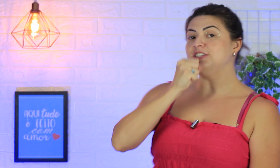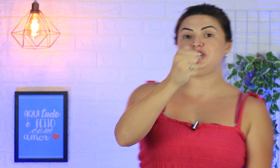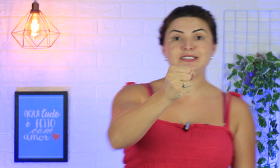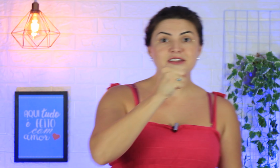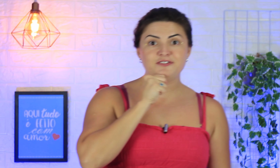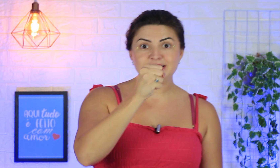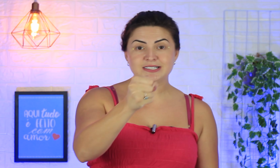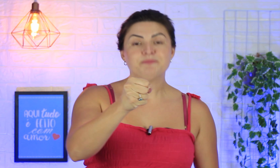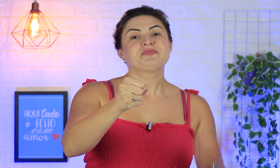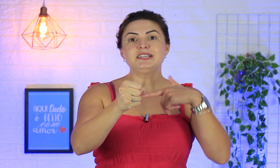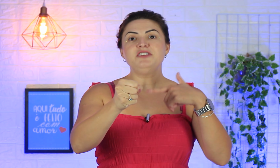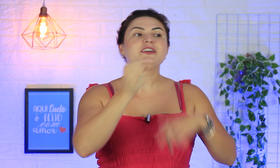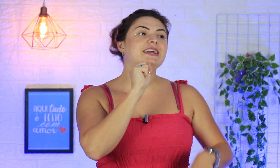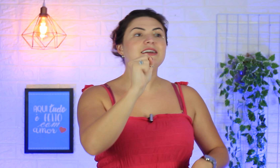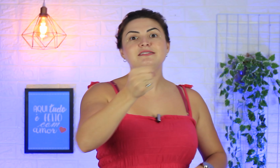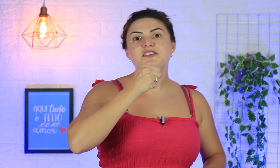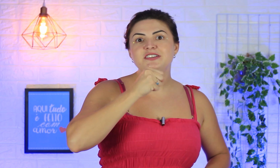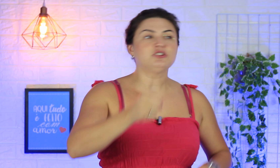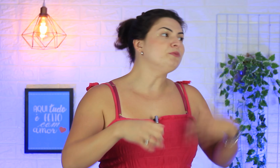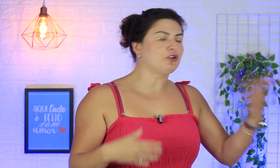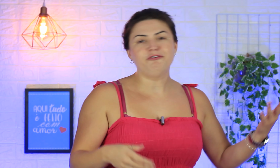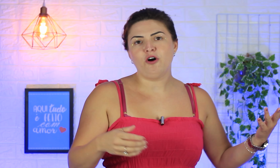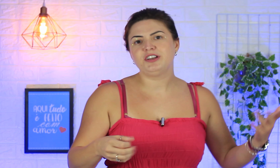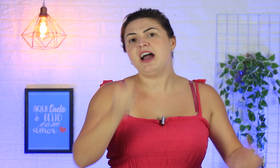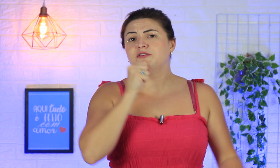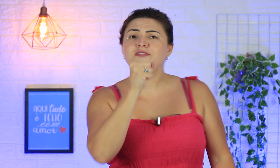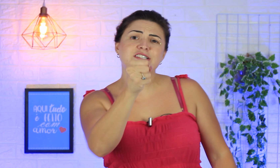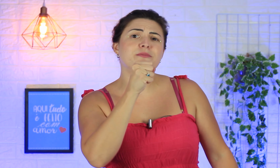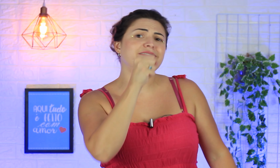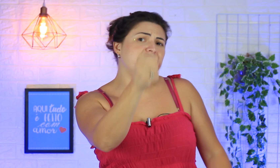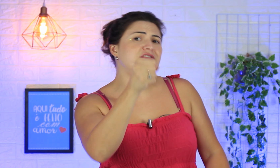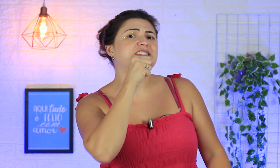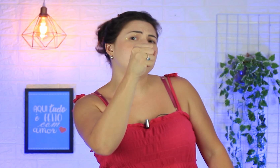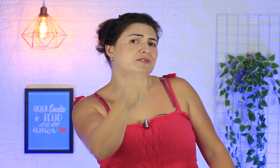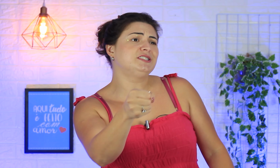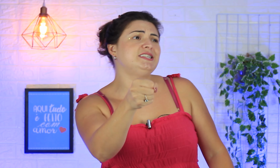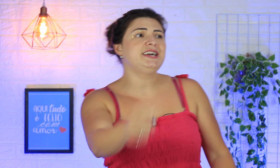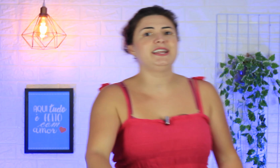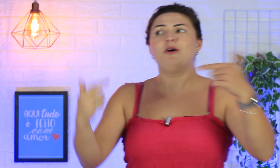aqui de entrevista significa aquela entrevista do microfone Ah eu vou fazer uma entrevista para você